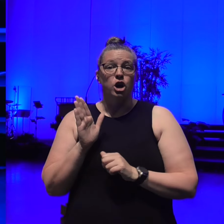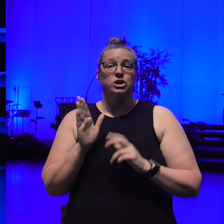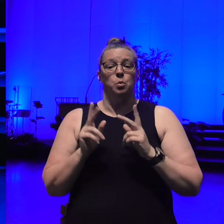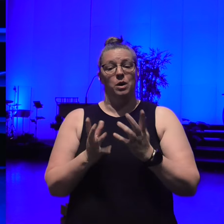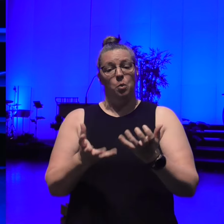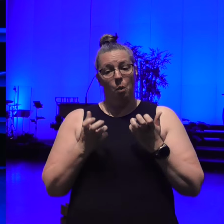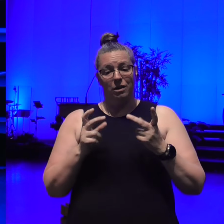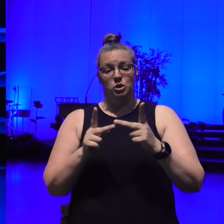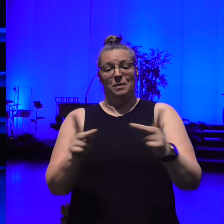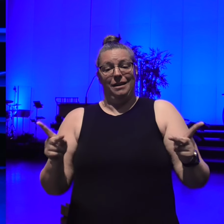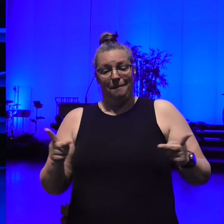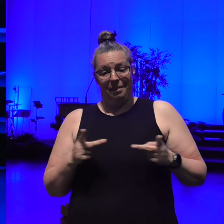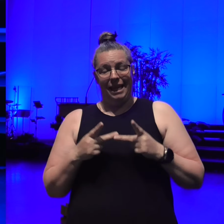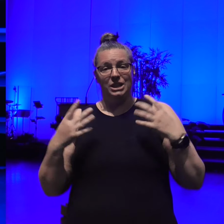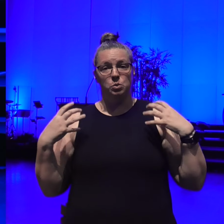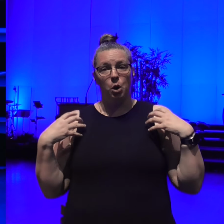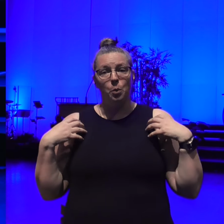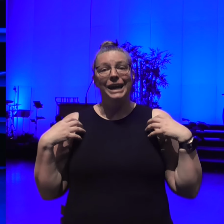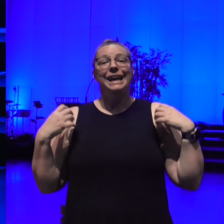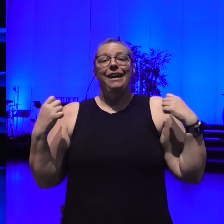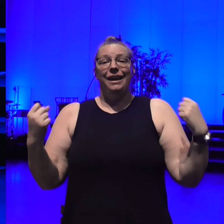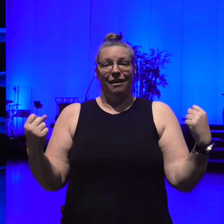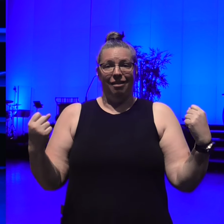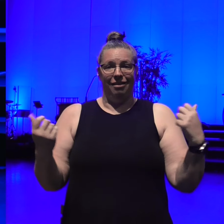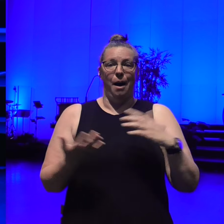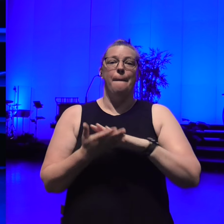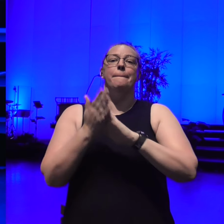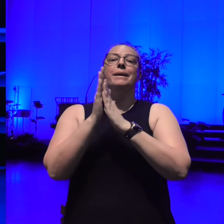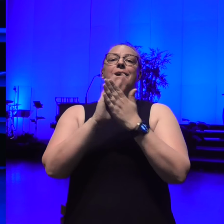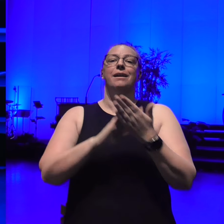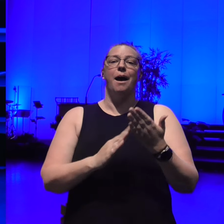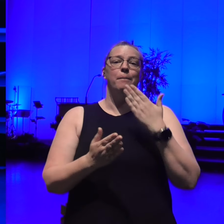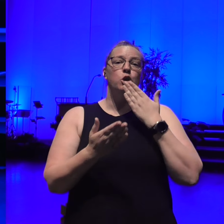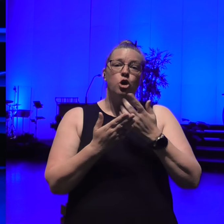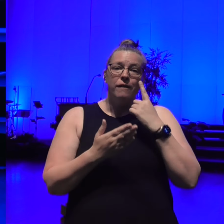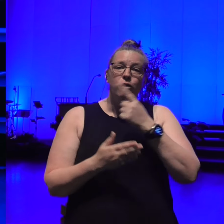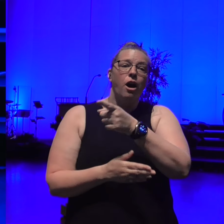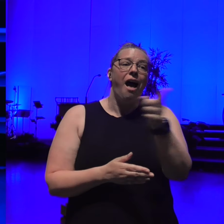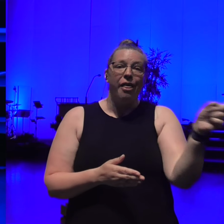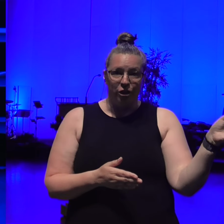podamos sanar y ser una presencia para otros debido a las heridas que hemos recibido Y para algunos